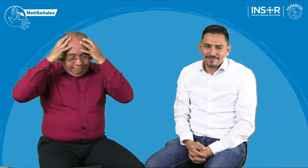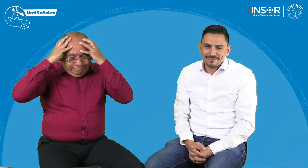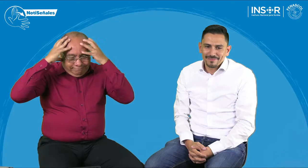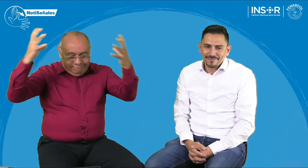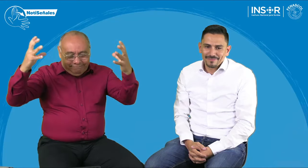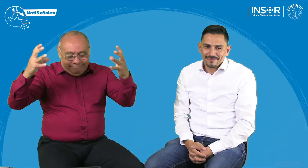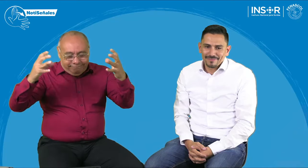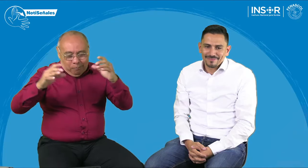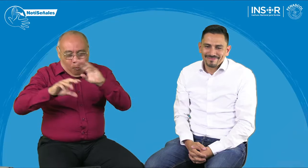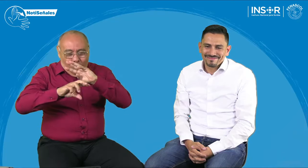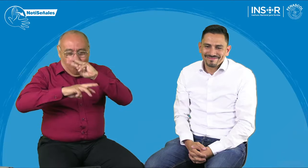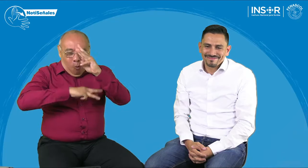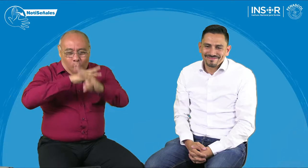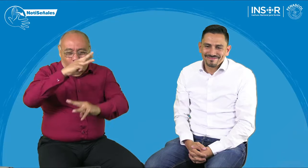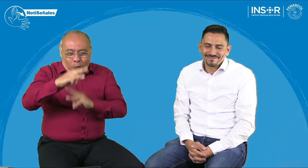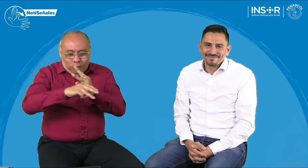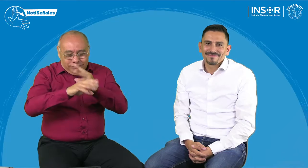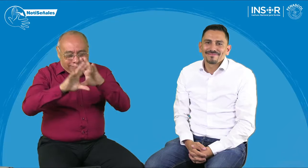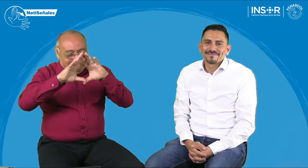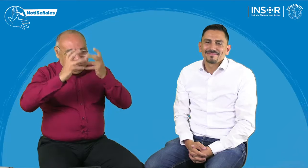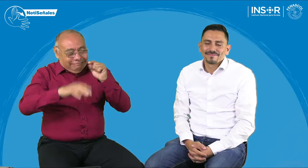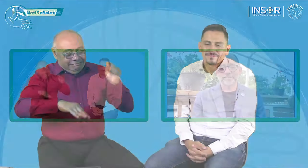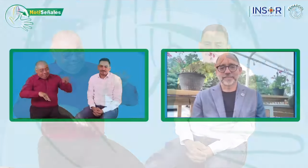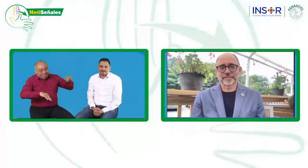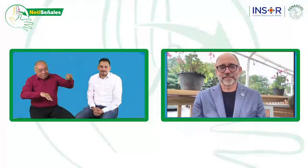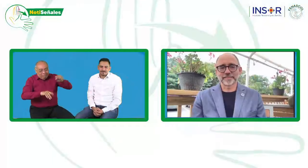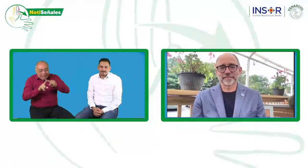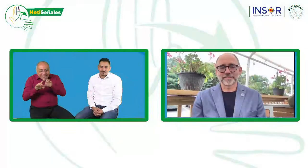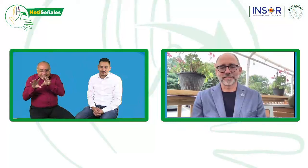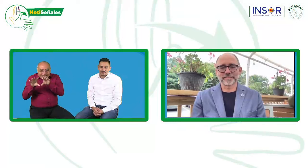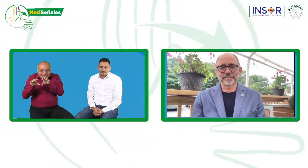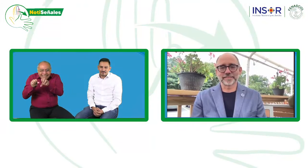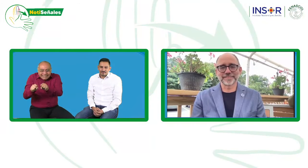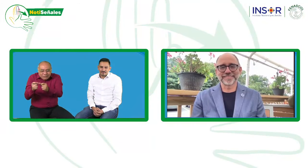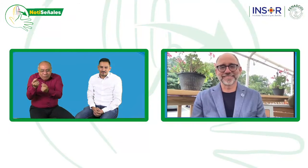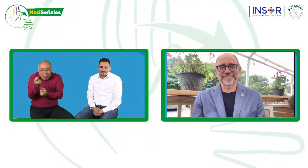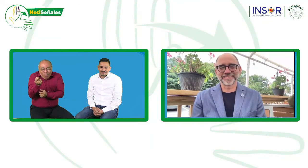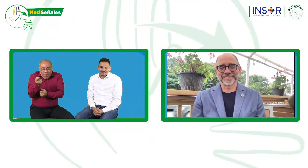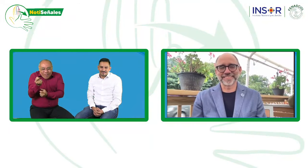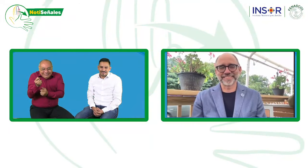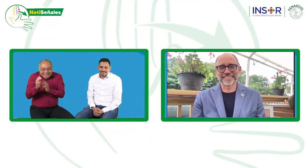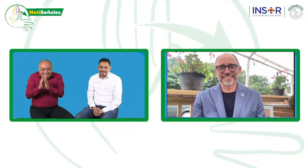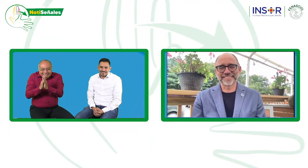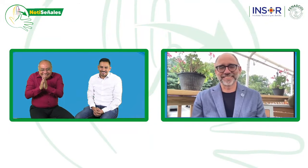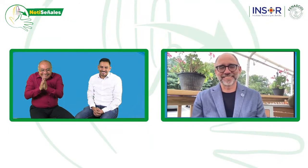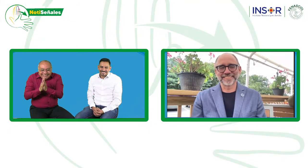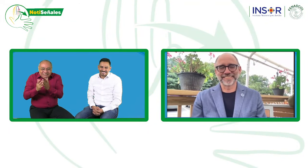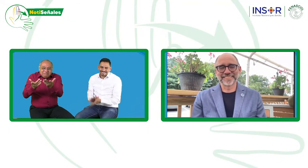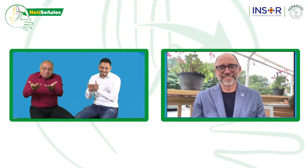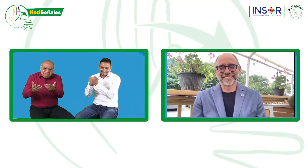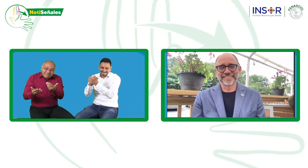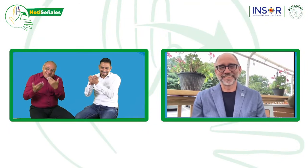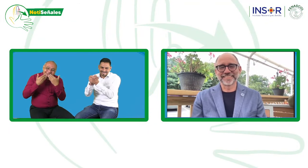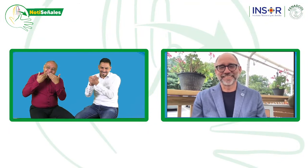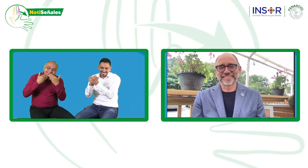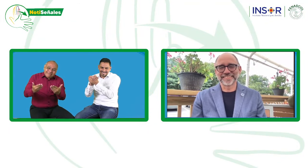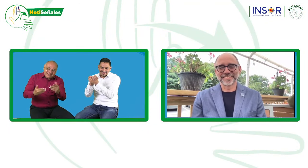invitar en este momento a Joe que nos está acompañando Joseph